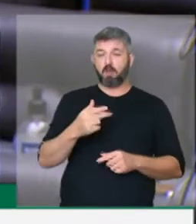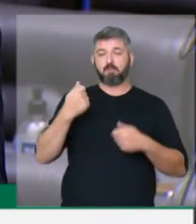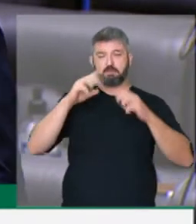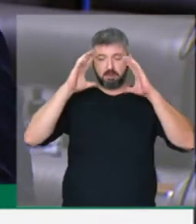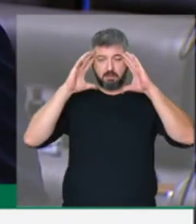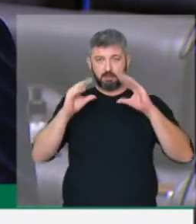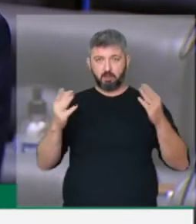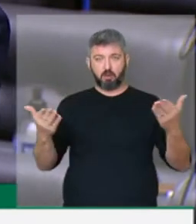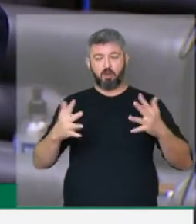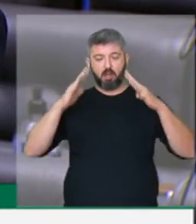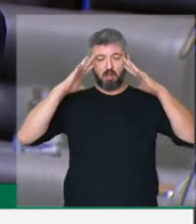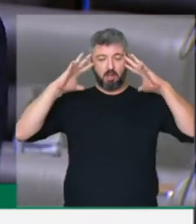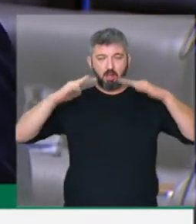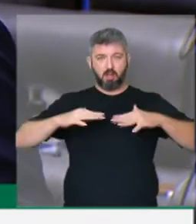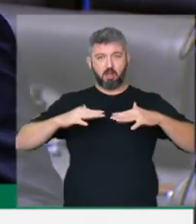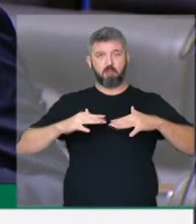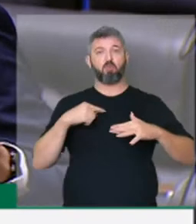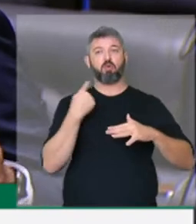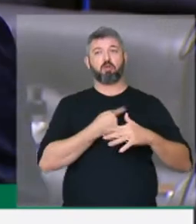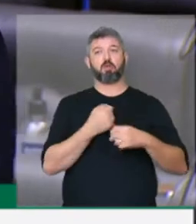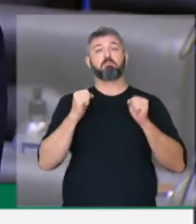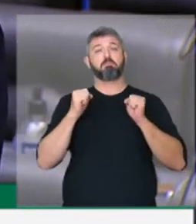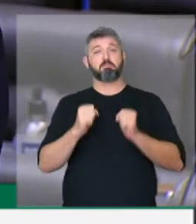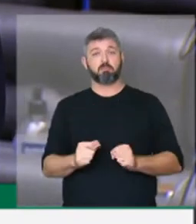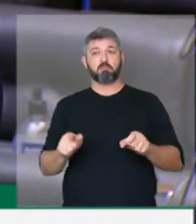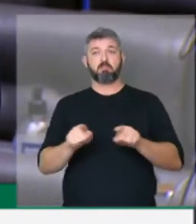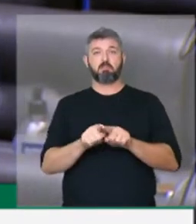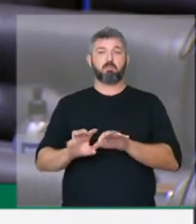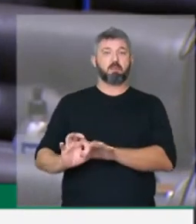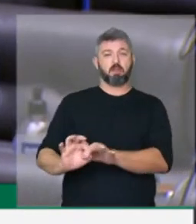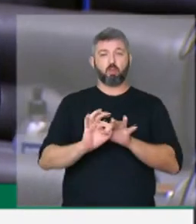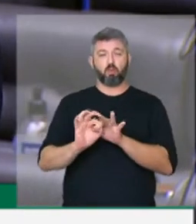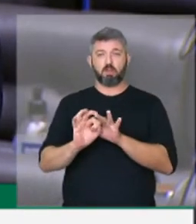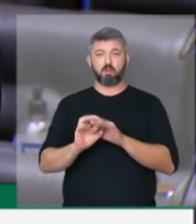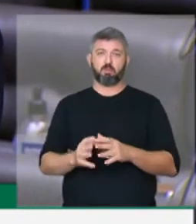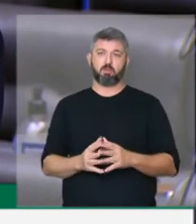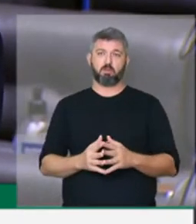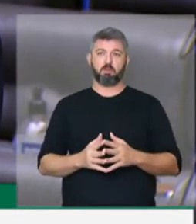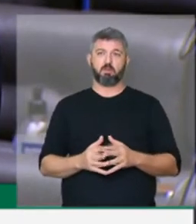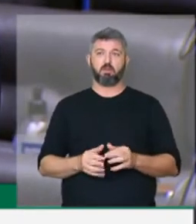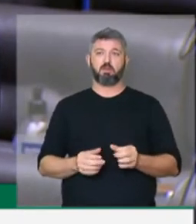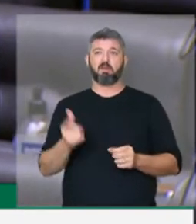DO QUE A GENTE TÁ VIVENDO. ACHO QUE É PRECISO SERENIDADE, EQUILÍBRIO, E QUE A GENTE POSSA ESTAR UNIDO COM AGENDA QUE POSSA AVANÇAR NUMA